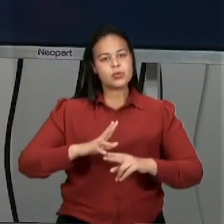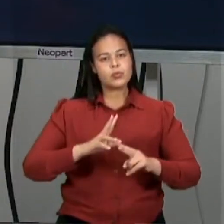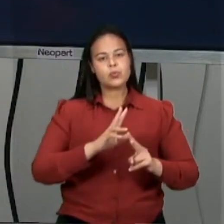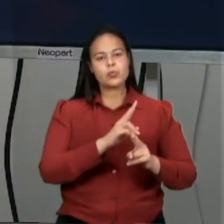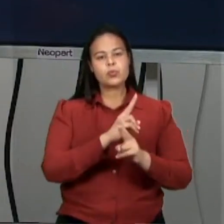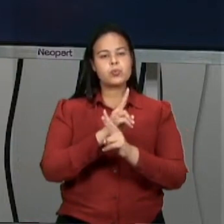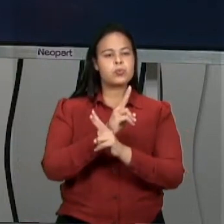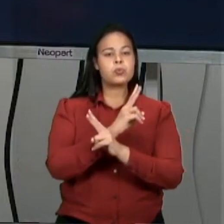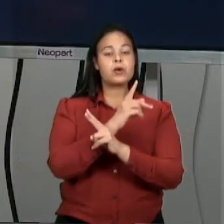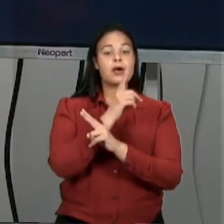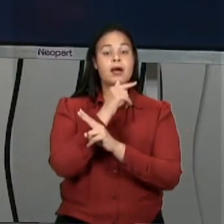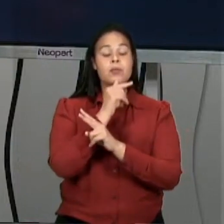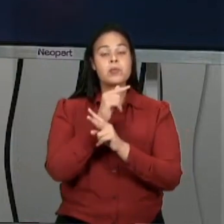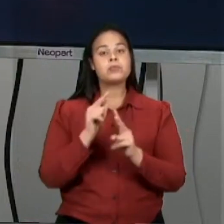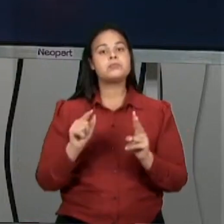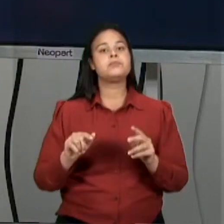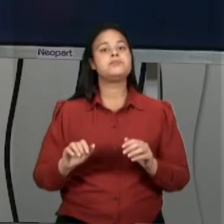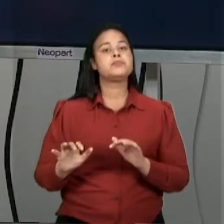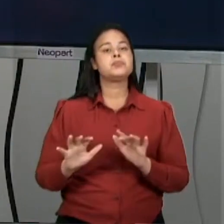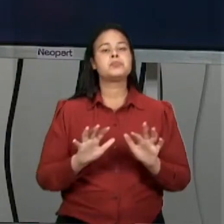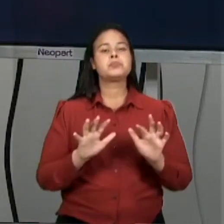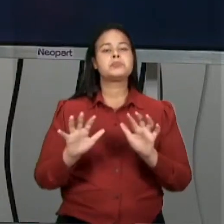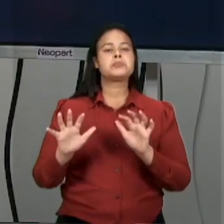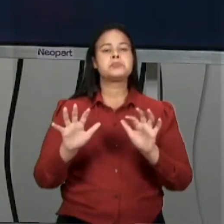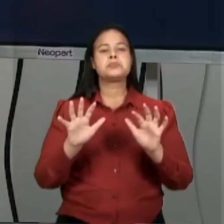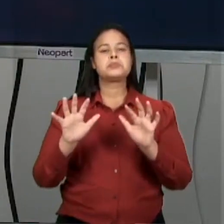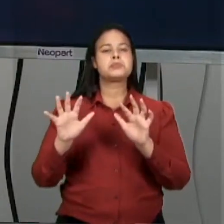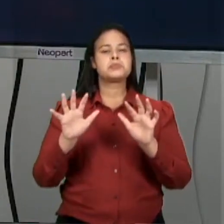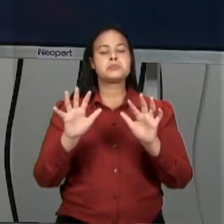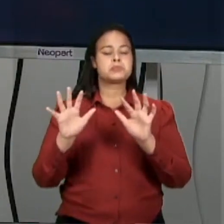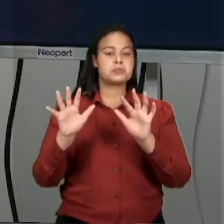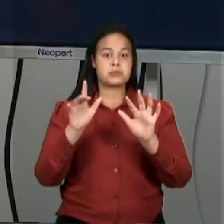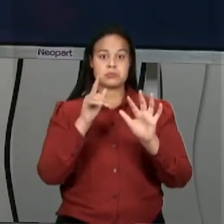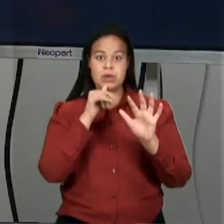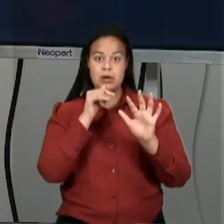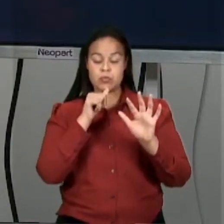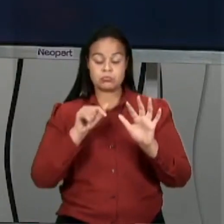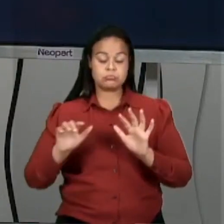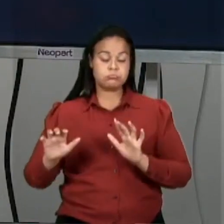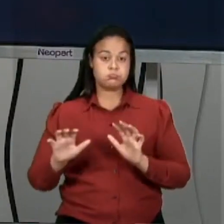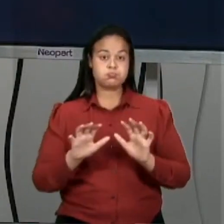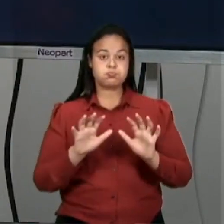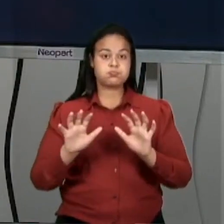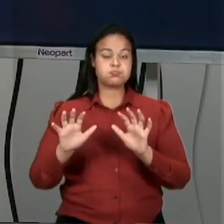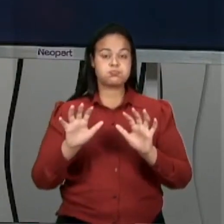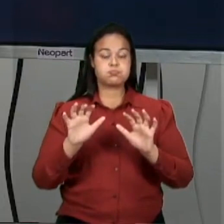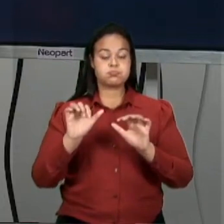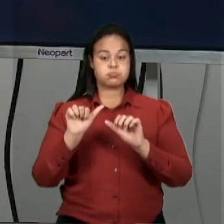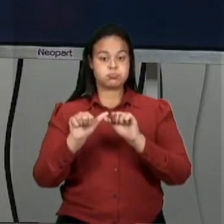A água vai sair da fase líquida e vai para a fase gasosa.